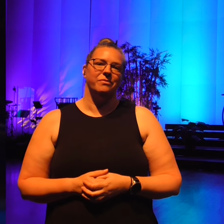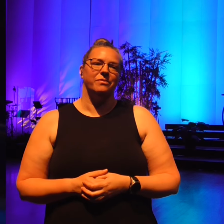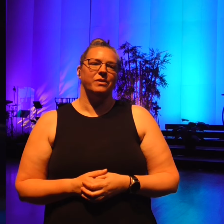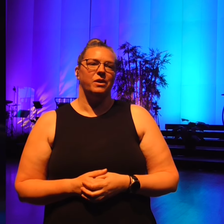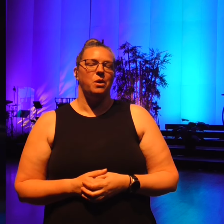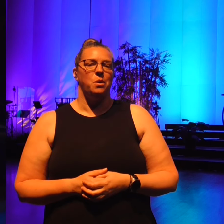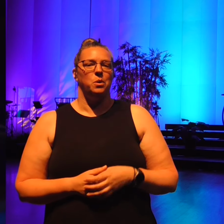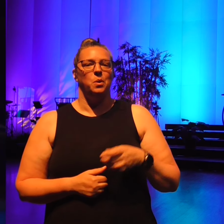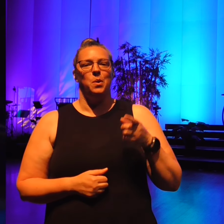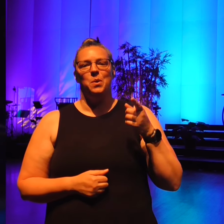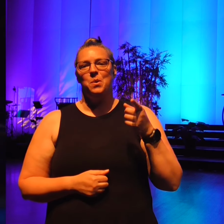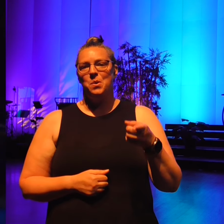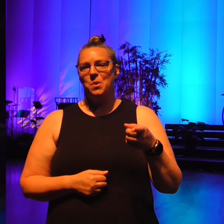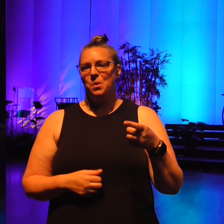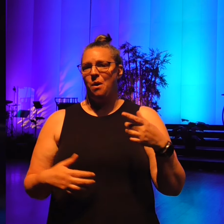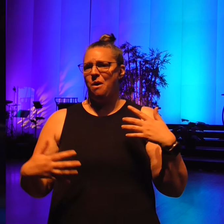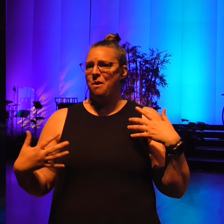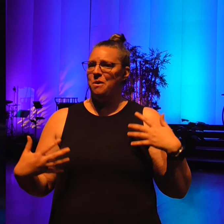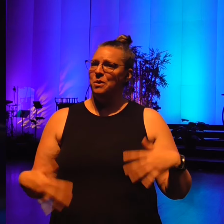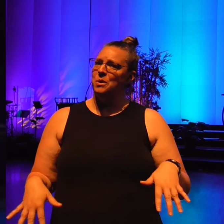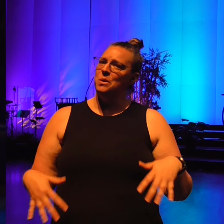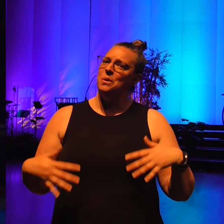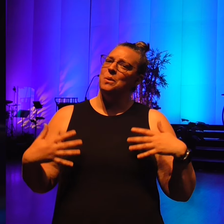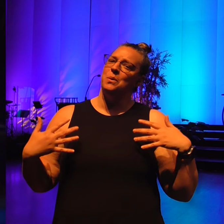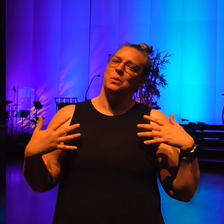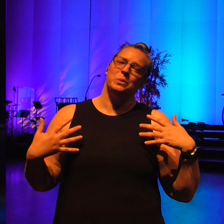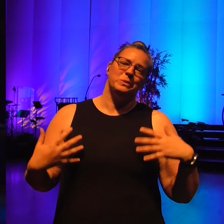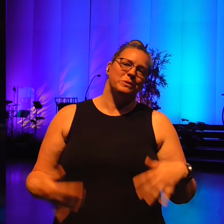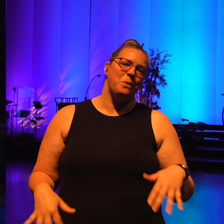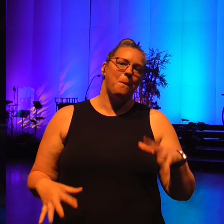Eres tan